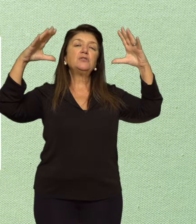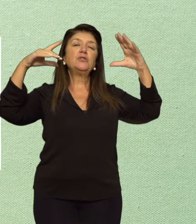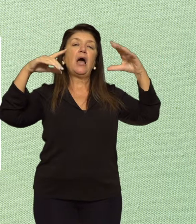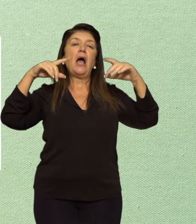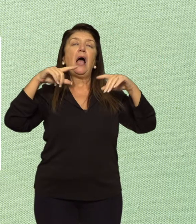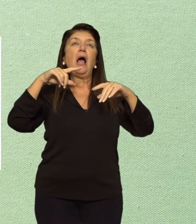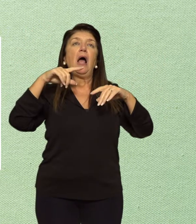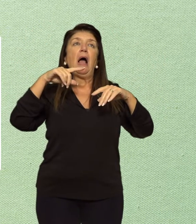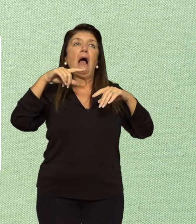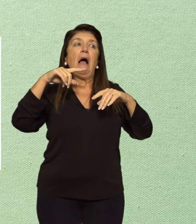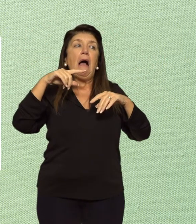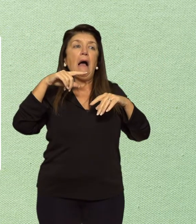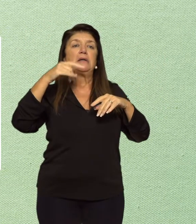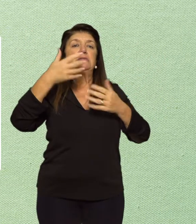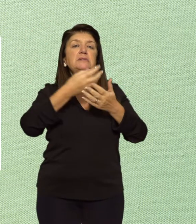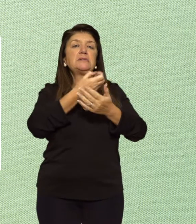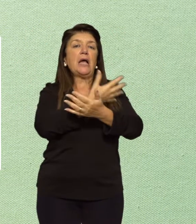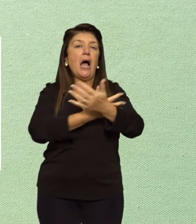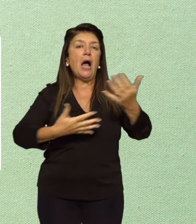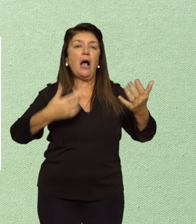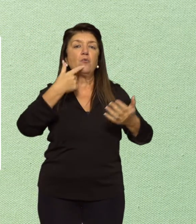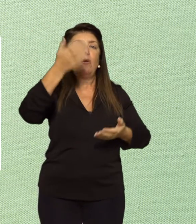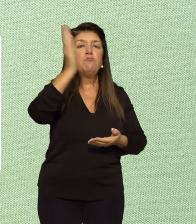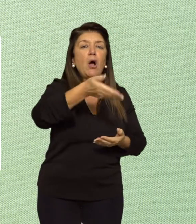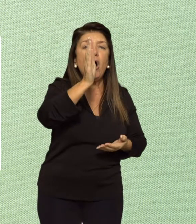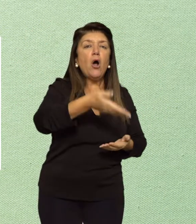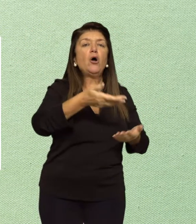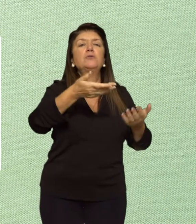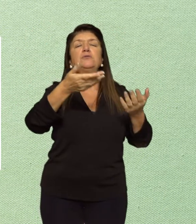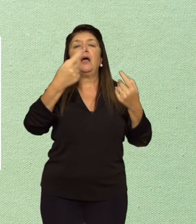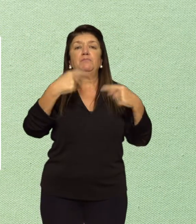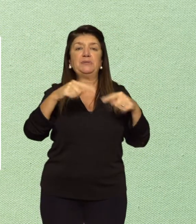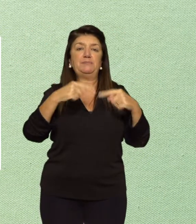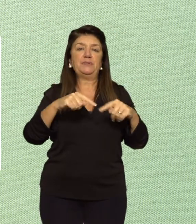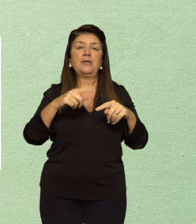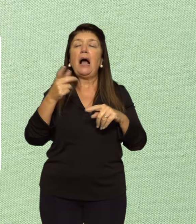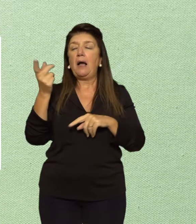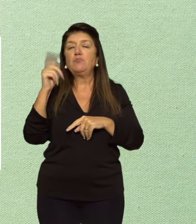all'abuso sessuale, percosse. - Ma anche le pubblicità in effetti hanno come dicevo un po' prima